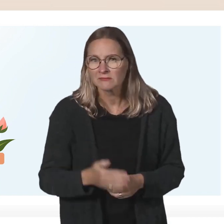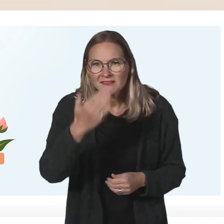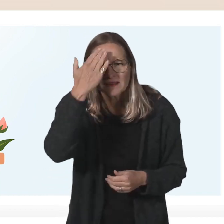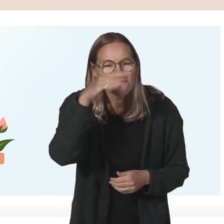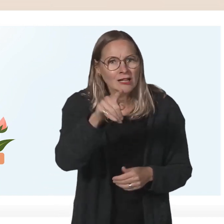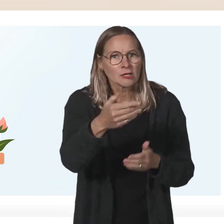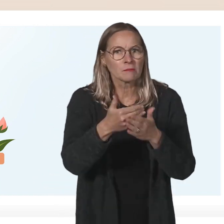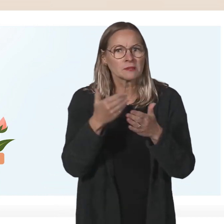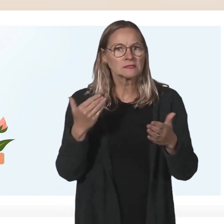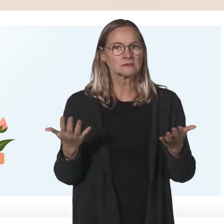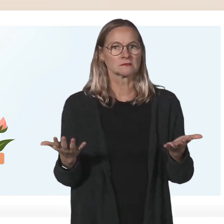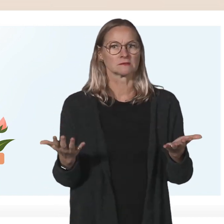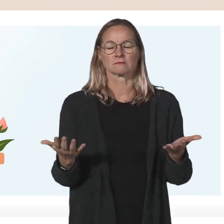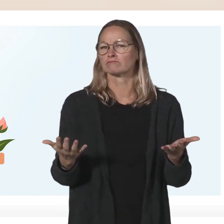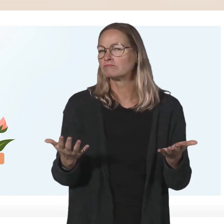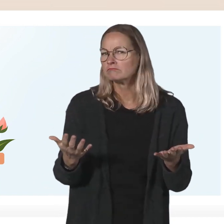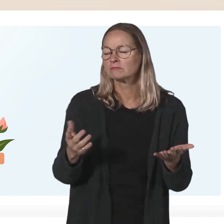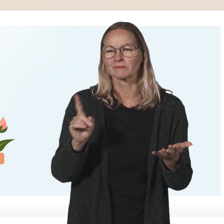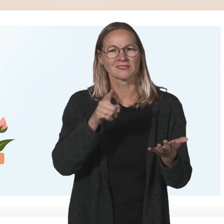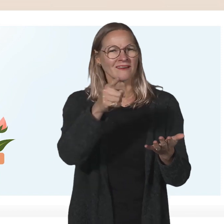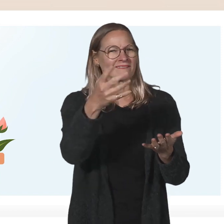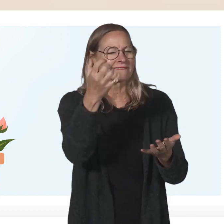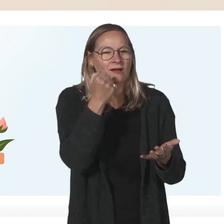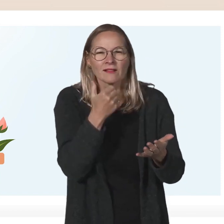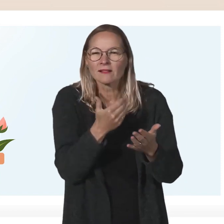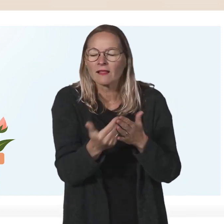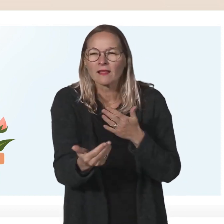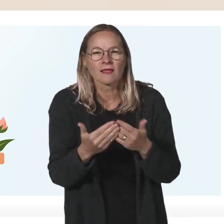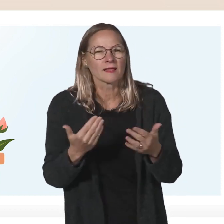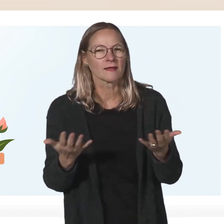Tiedätkö miksi? Mitä sinä voit tehdä?